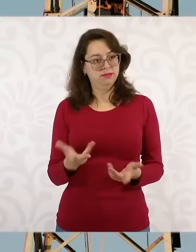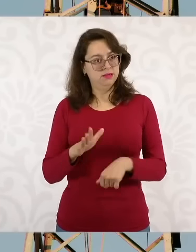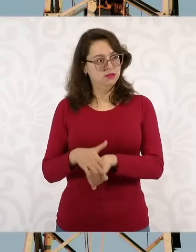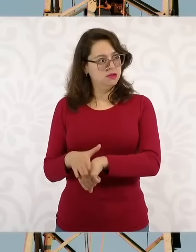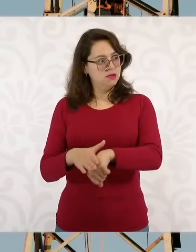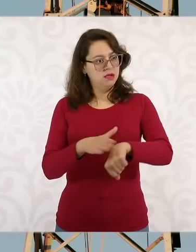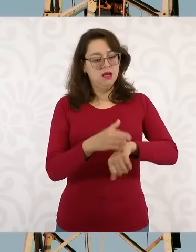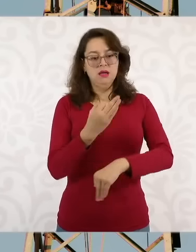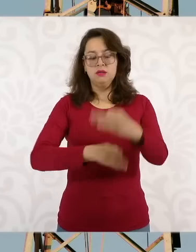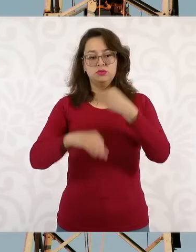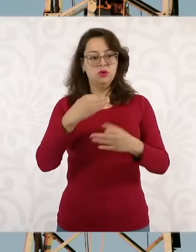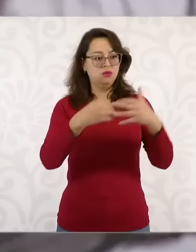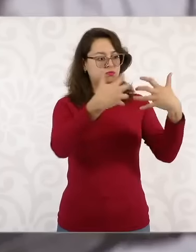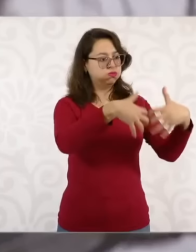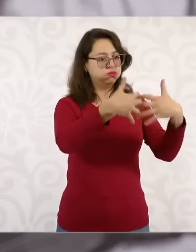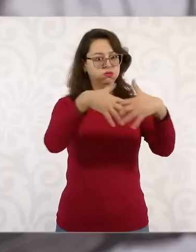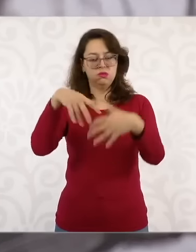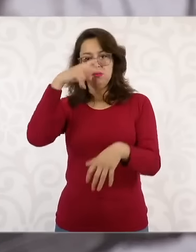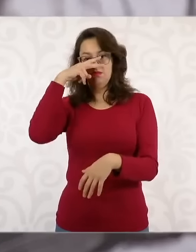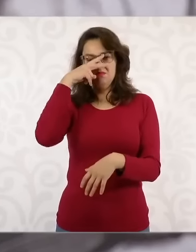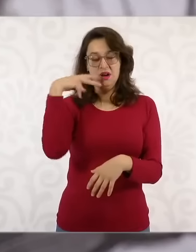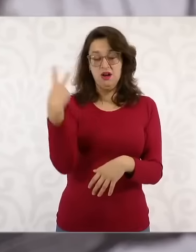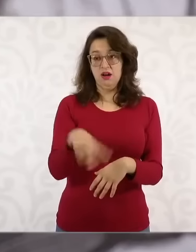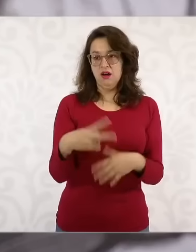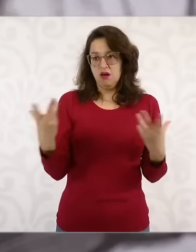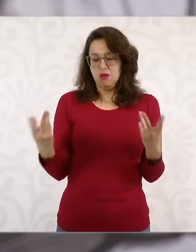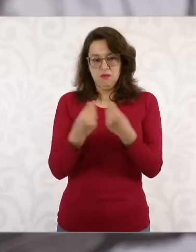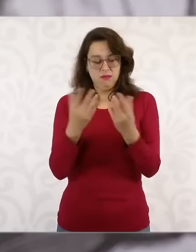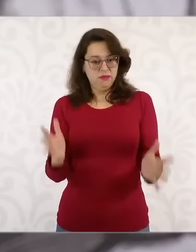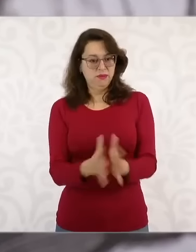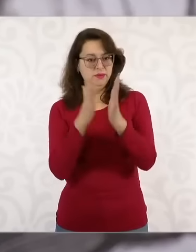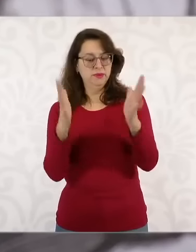se suma y participe en estos proyectos donde buscamos incrementar el porcentaje de contenido